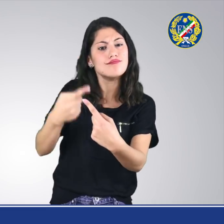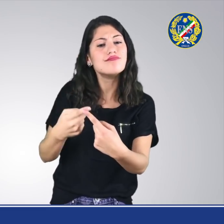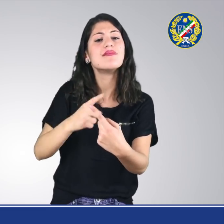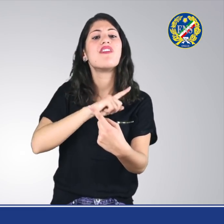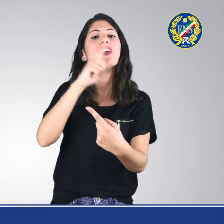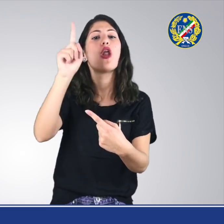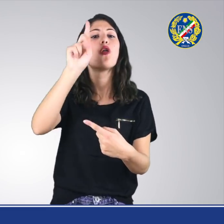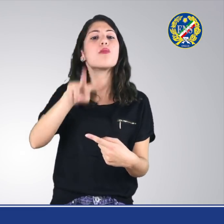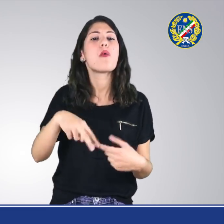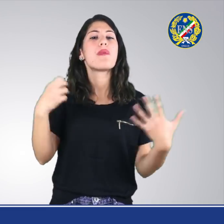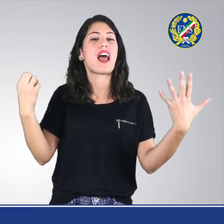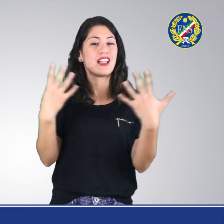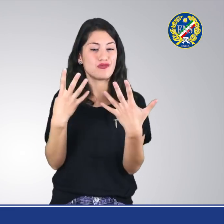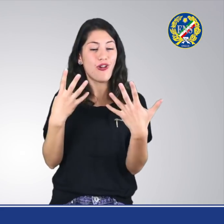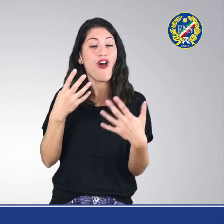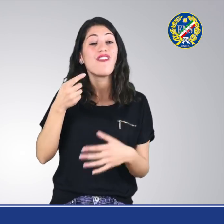dal 2019 l'età di pensione salirebbe a 67 anni.